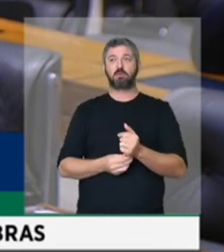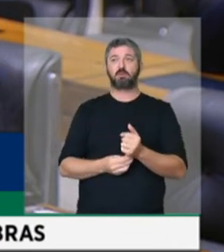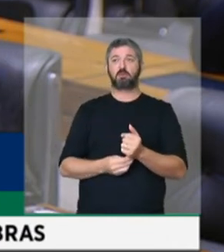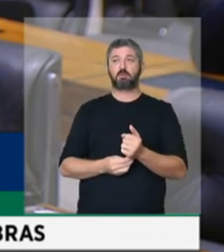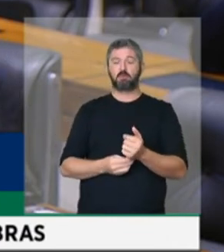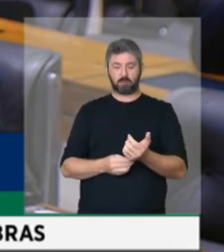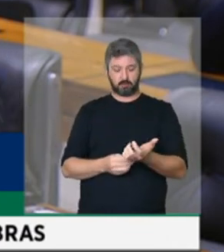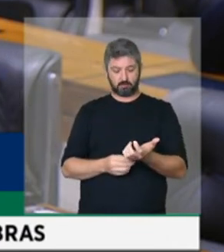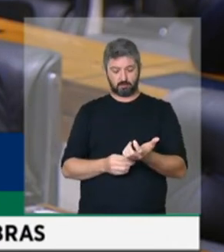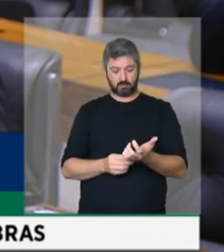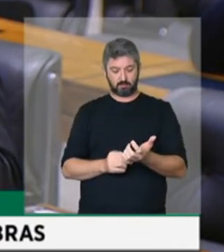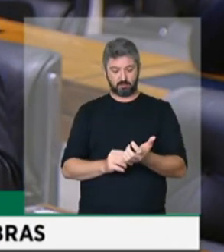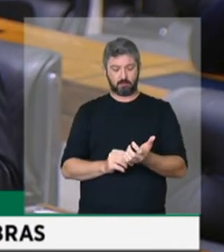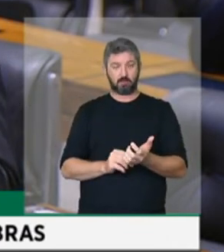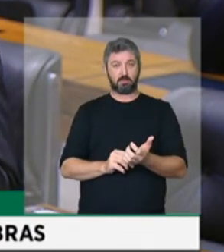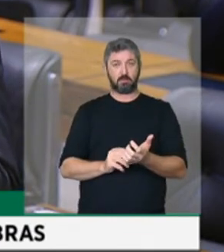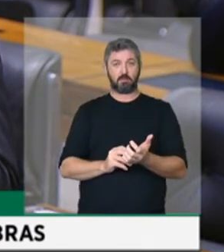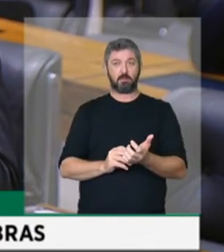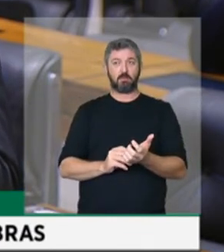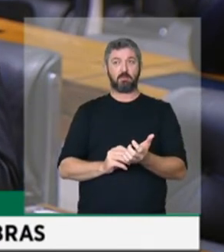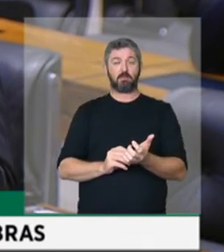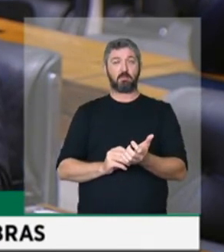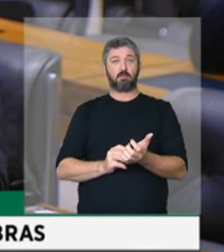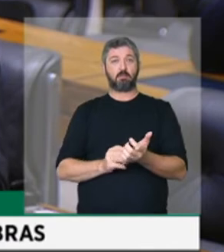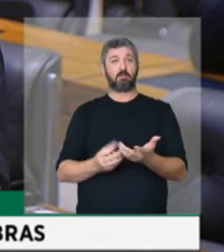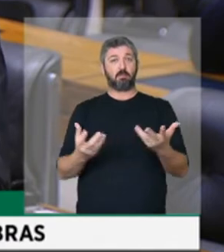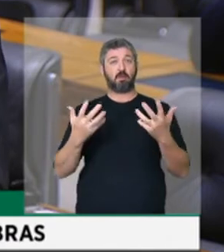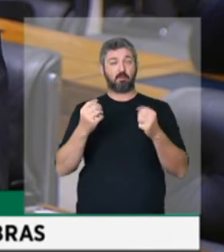SUGESTÕES, PRESIDENTE. PORTANTO, RELATOR ELMAR NASCIMENTO FOI MUITO CONCILIADOR NA SUA POSIÇÃO.